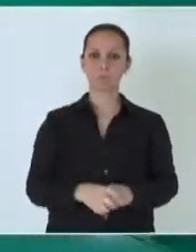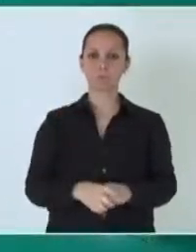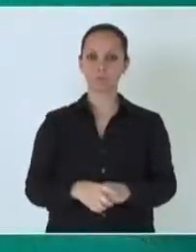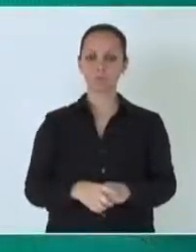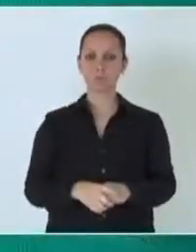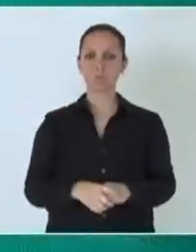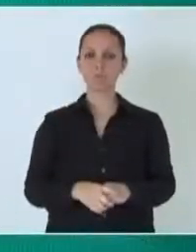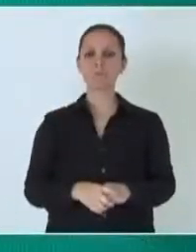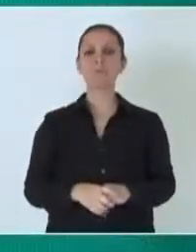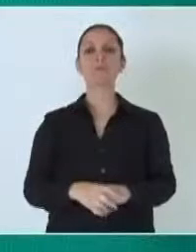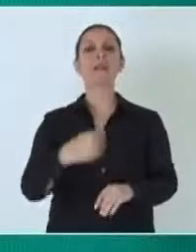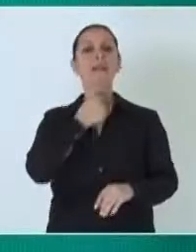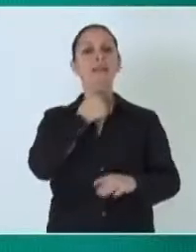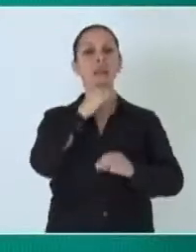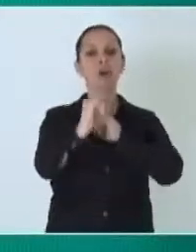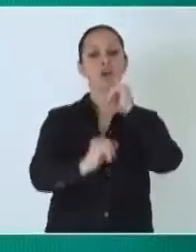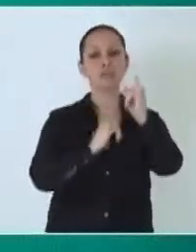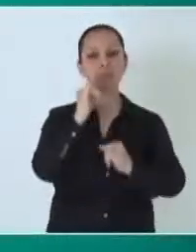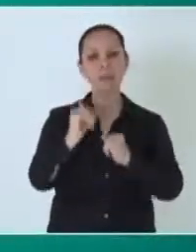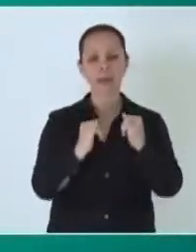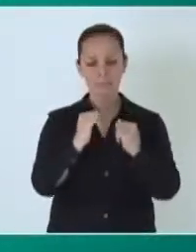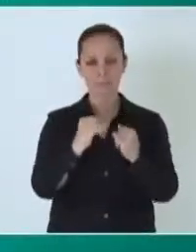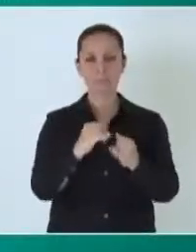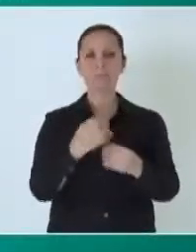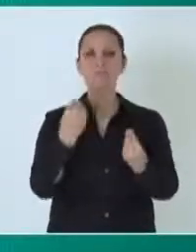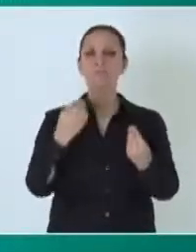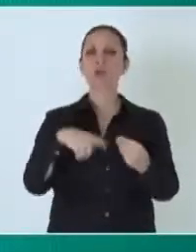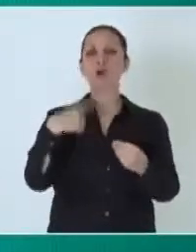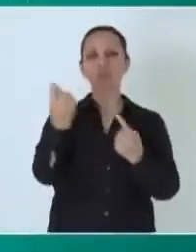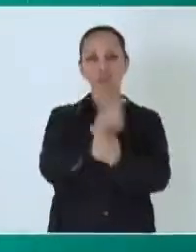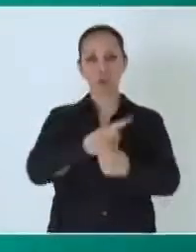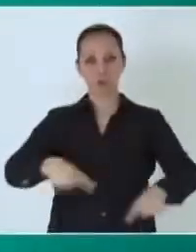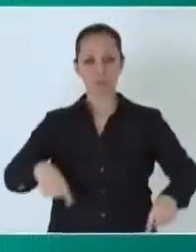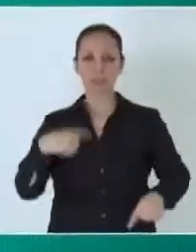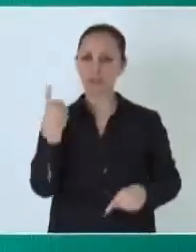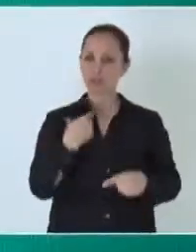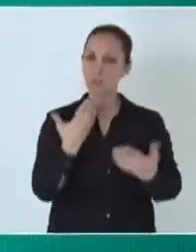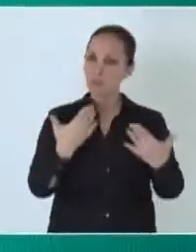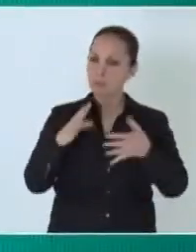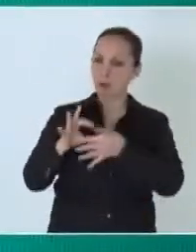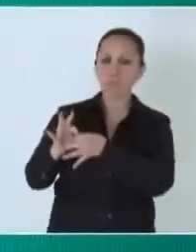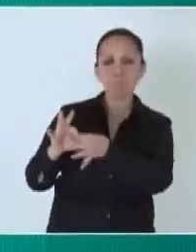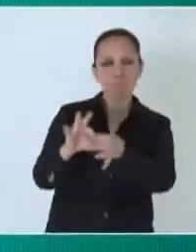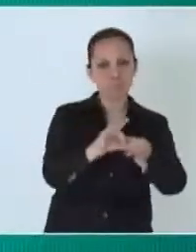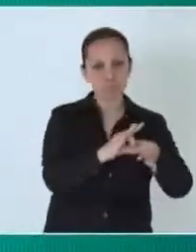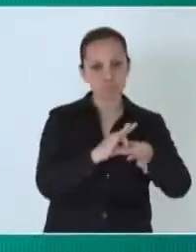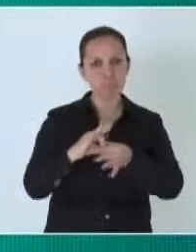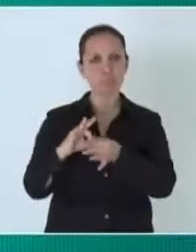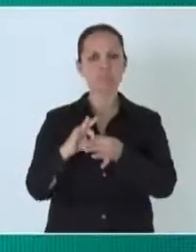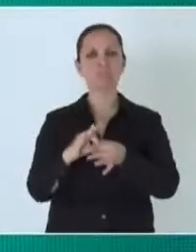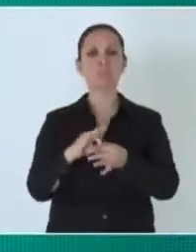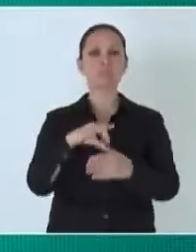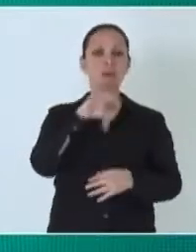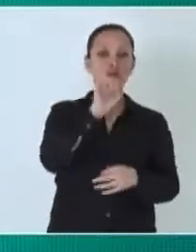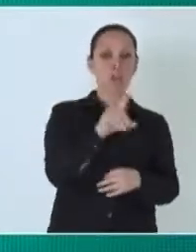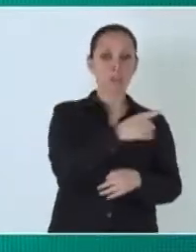EJE DE IGNACIO áÁLVAREZ.